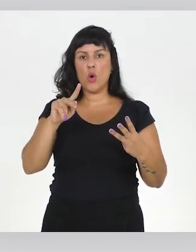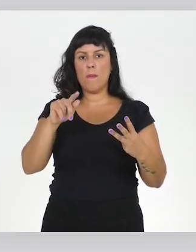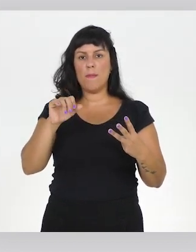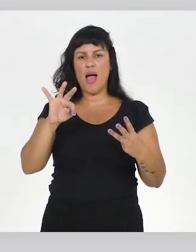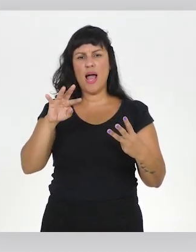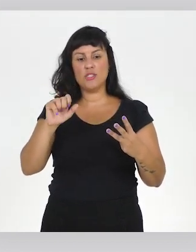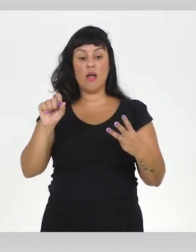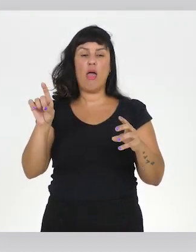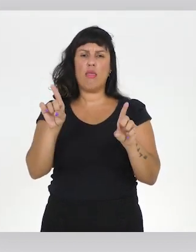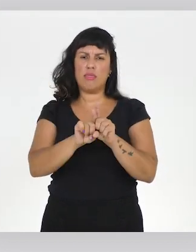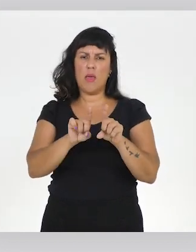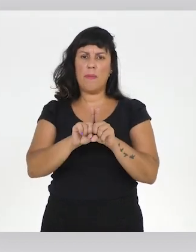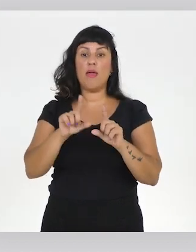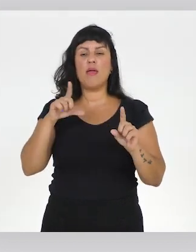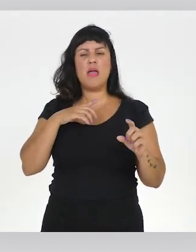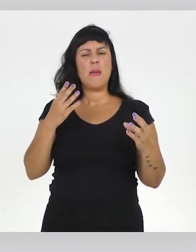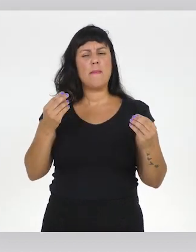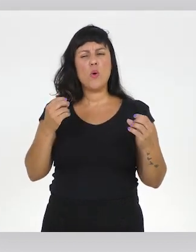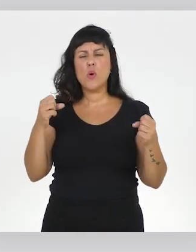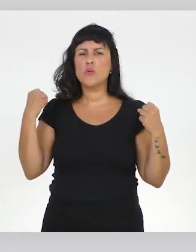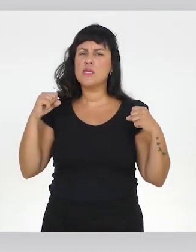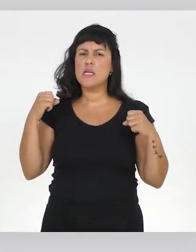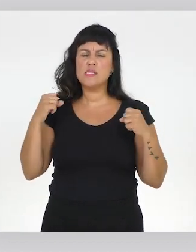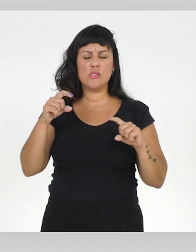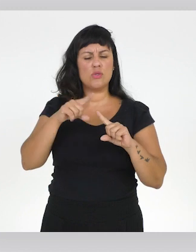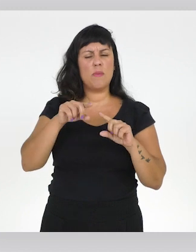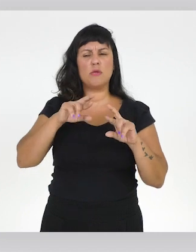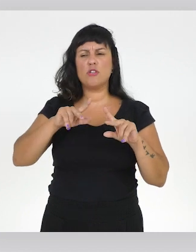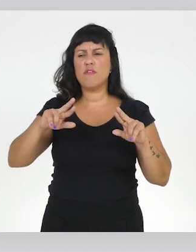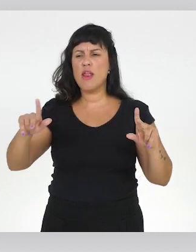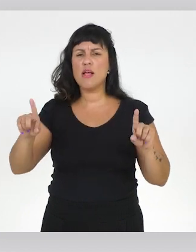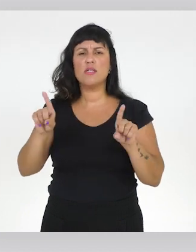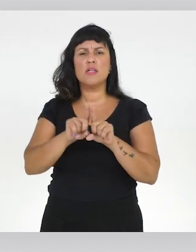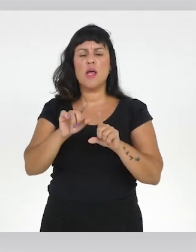Na dor de origem psicossocial, costumamos usar exercícios,